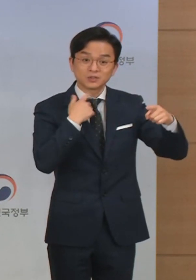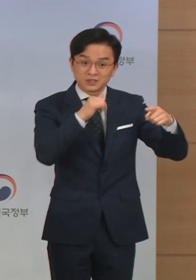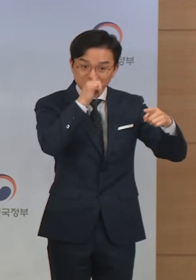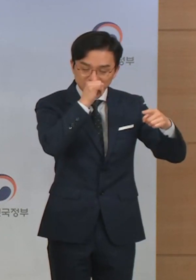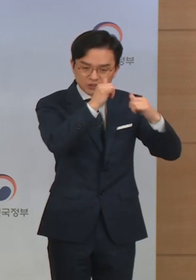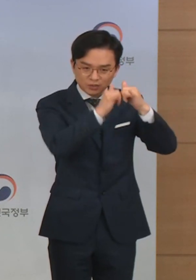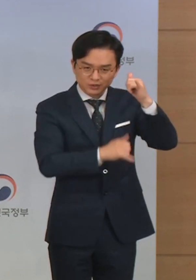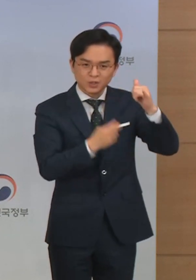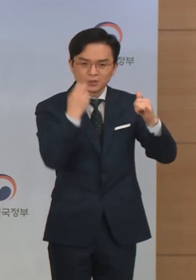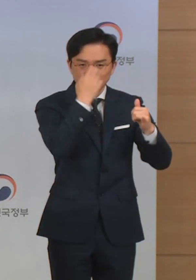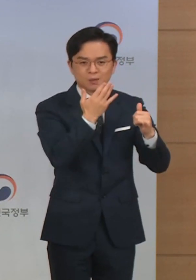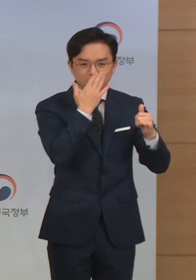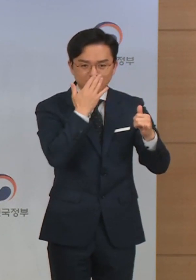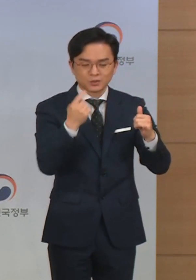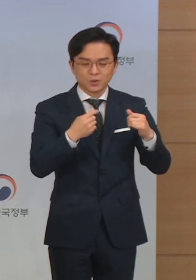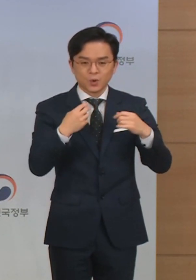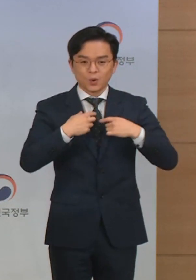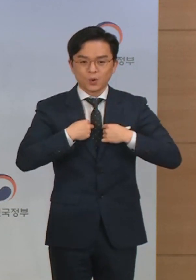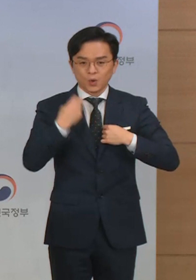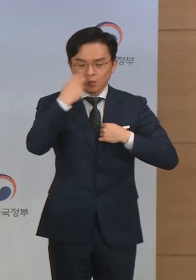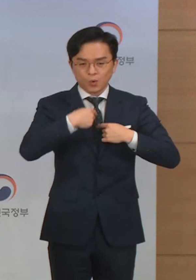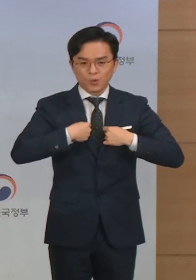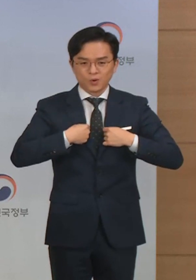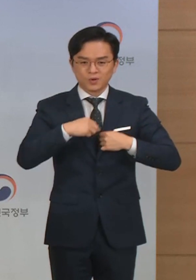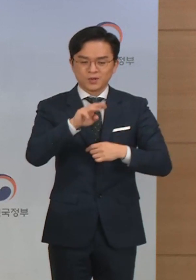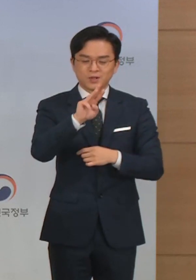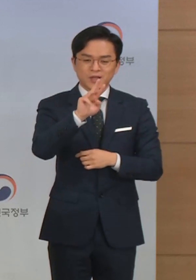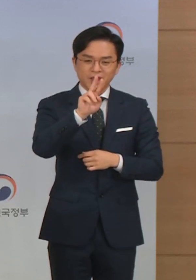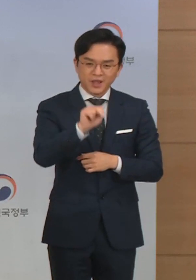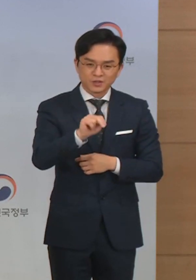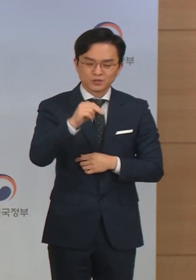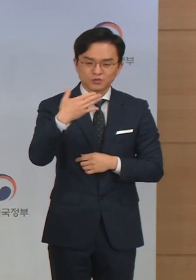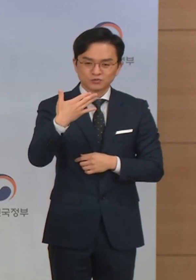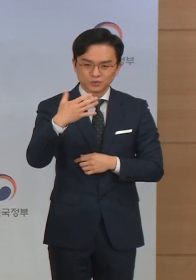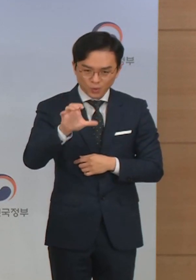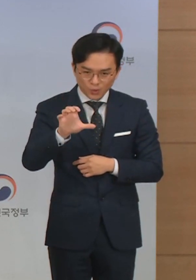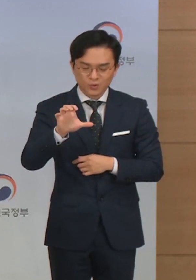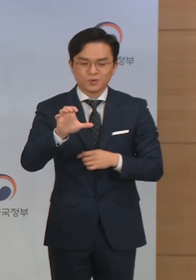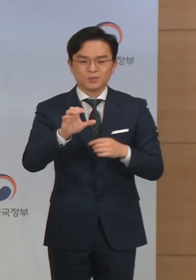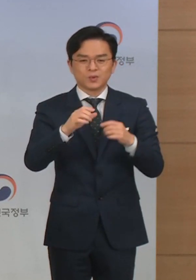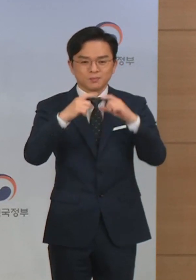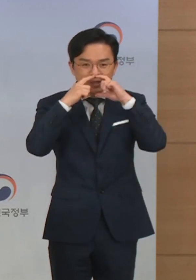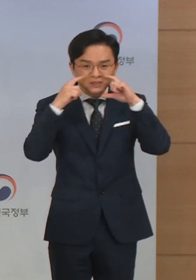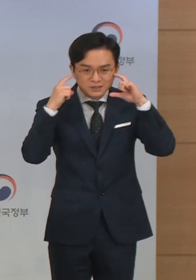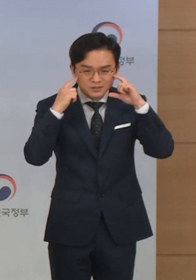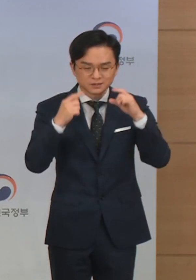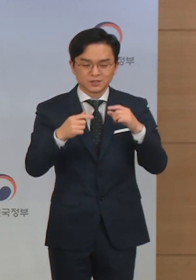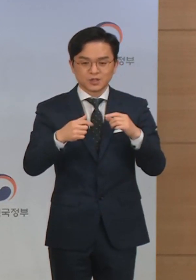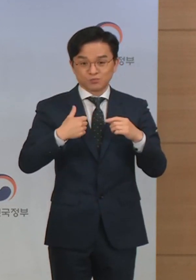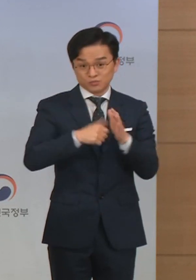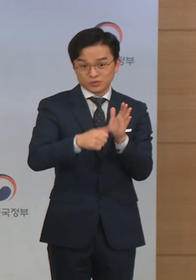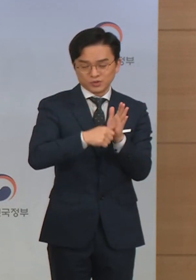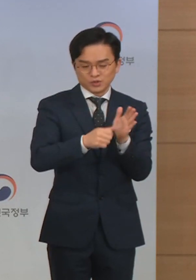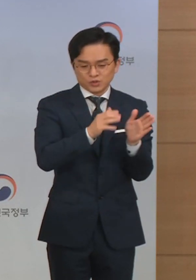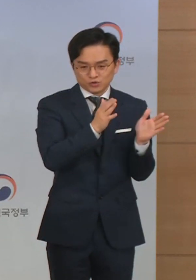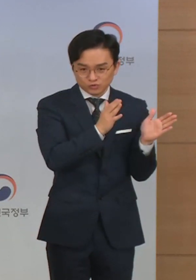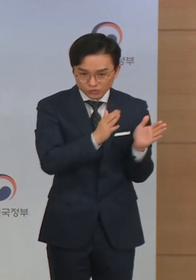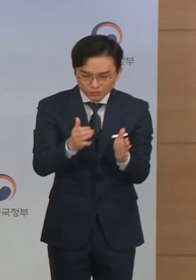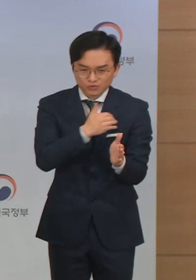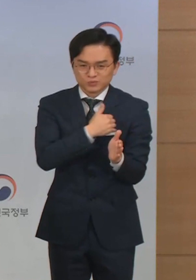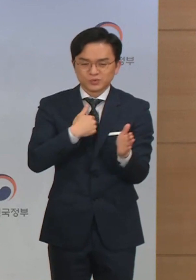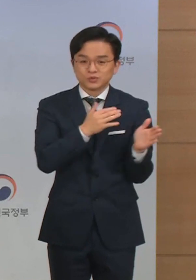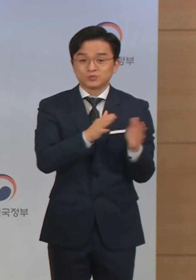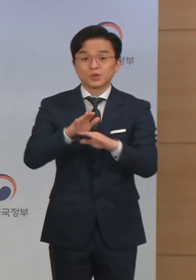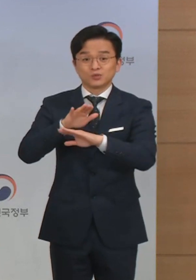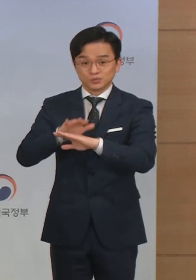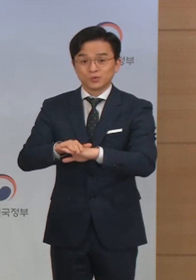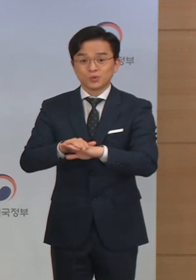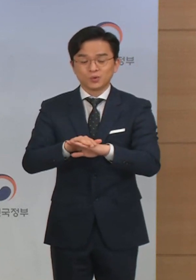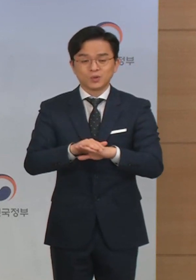전신 보호 벅 n95 마스크 등 반격 물품이 수요에 맞게 공급될 수 있도록 물량을 부축한 한편 국산화를 통해 안정적으로 공급되도록 할